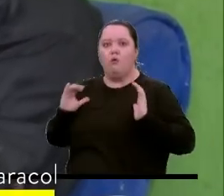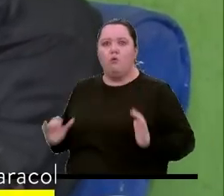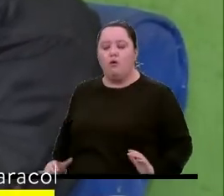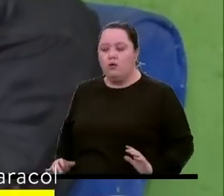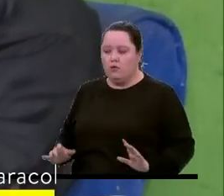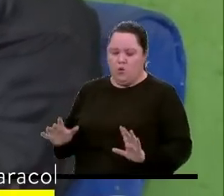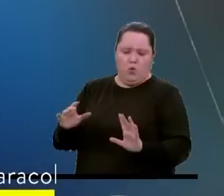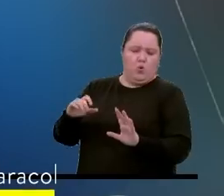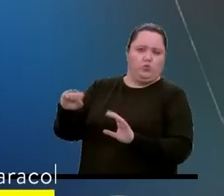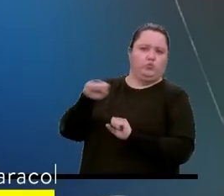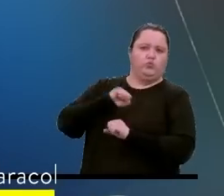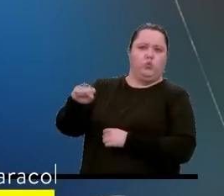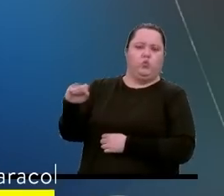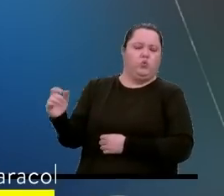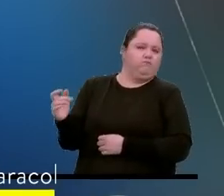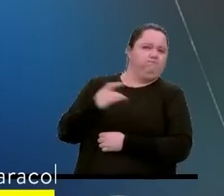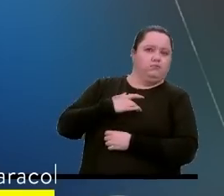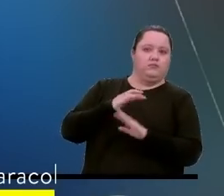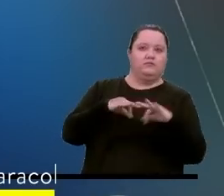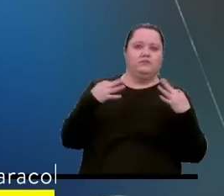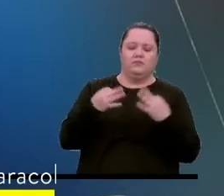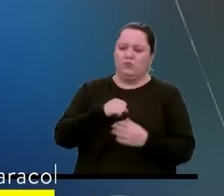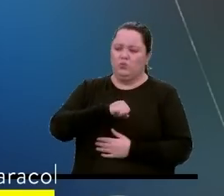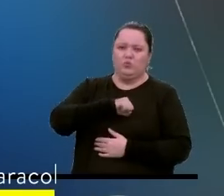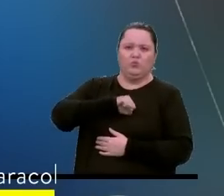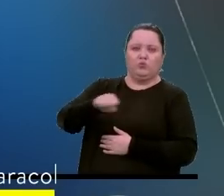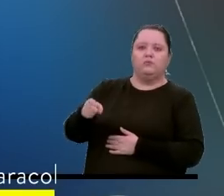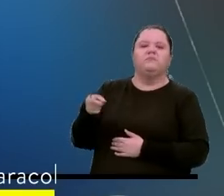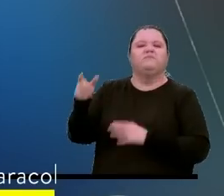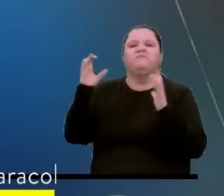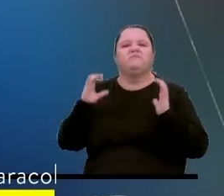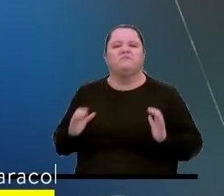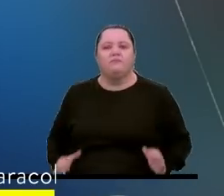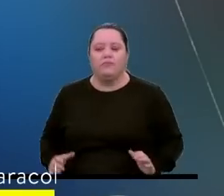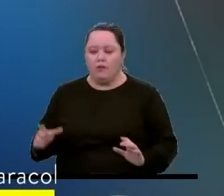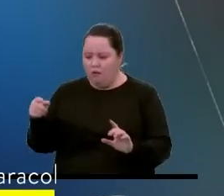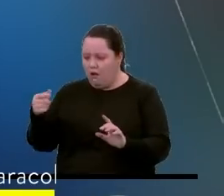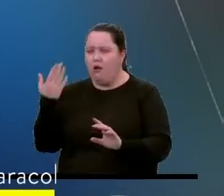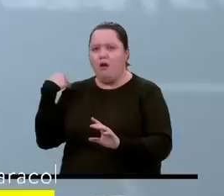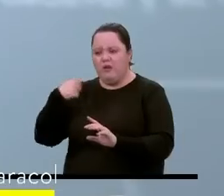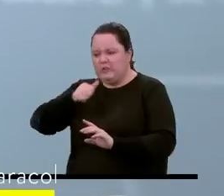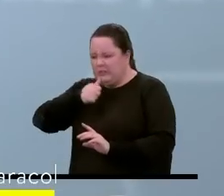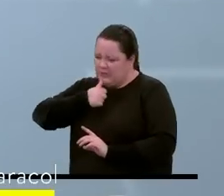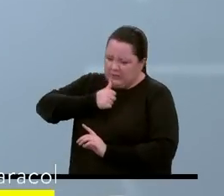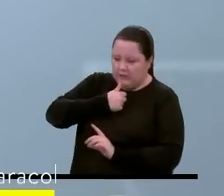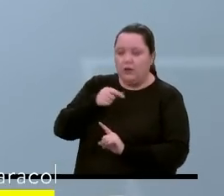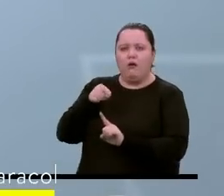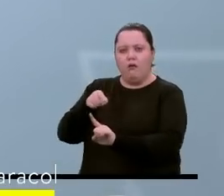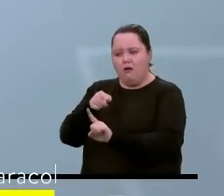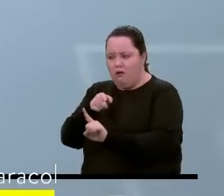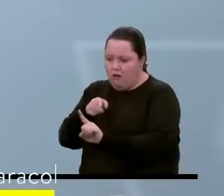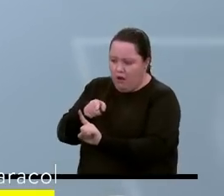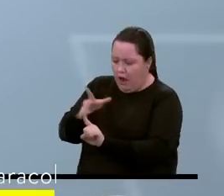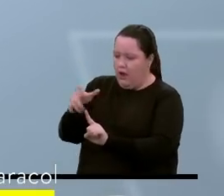llegó, ya después empezamos, pasaron los días y empezamos nosotros a pegar carteles. ))) el hallazgo de su cuerpo fue